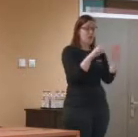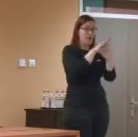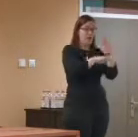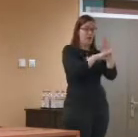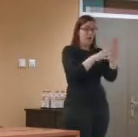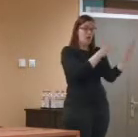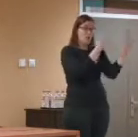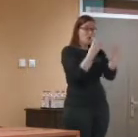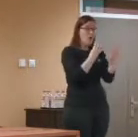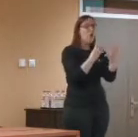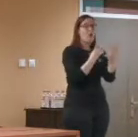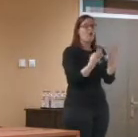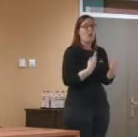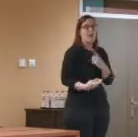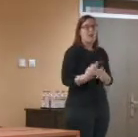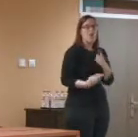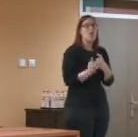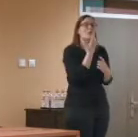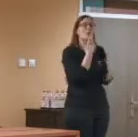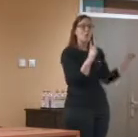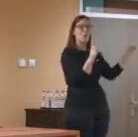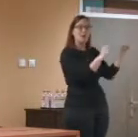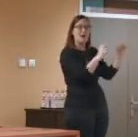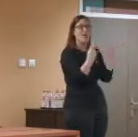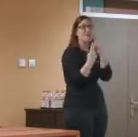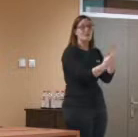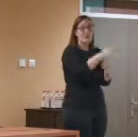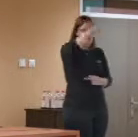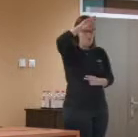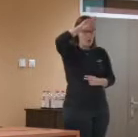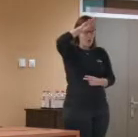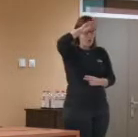de la visita del Papa para beneficiar esta trama de corrupción, si no que